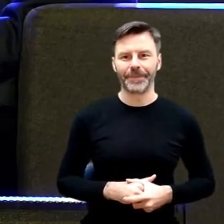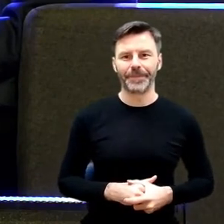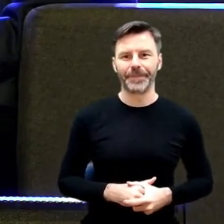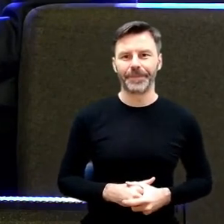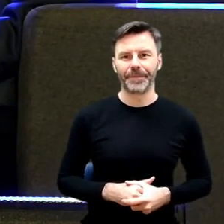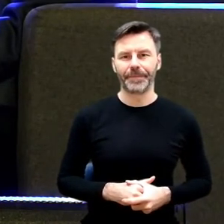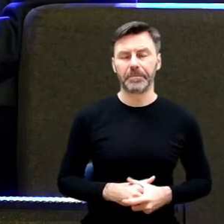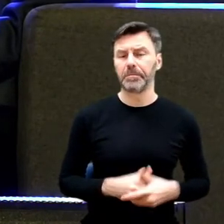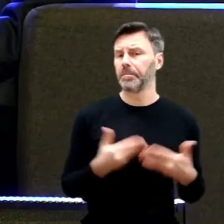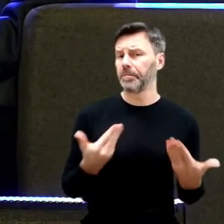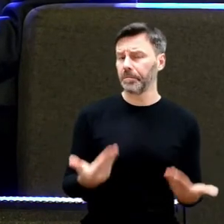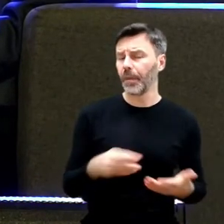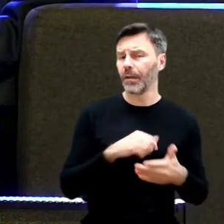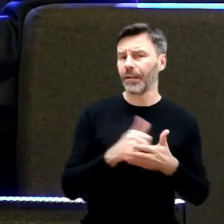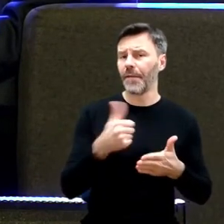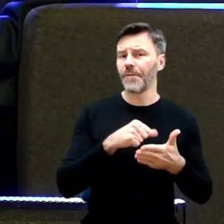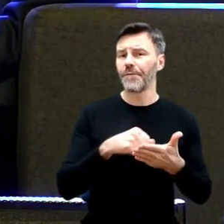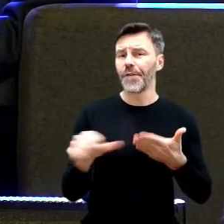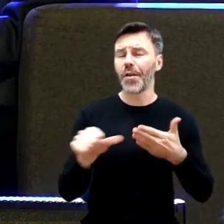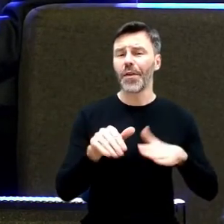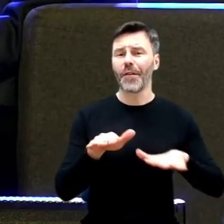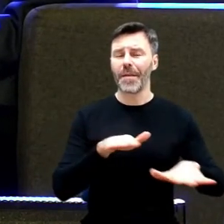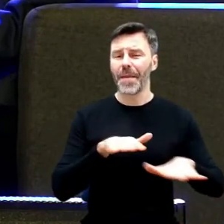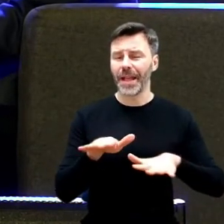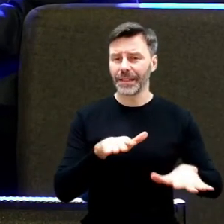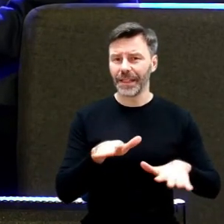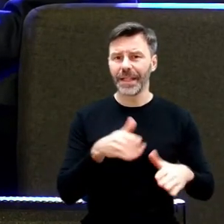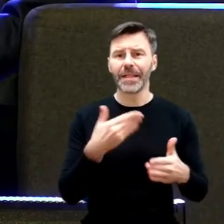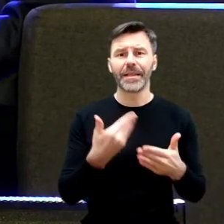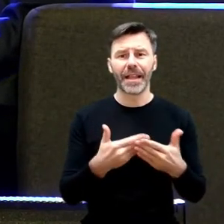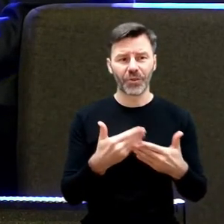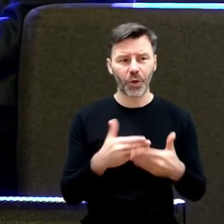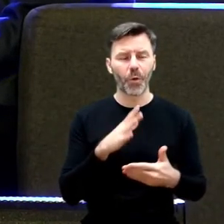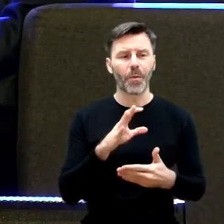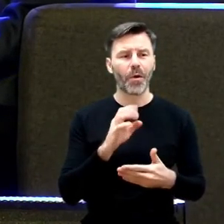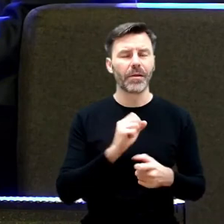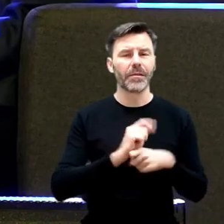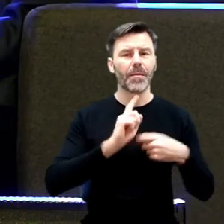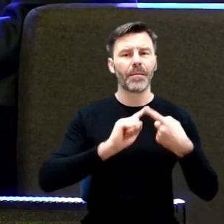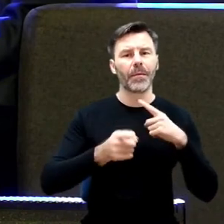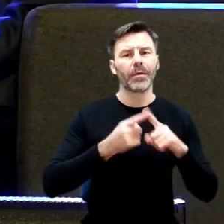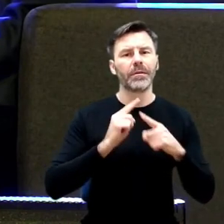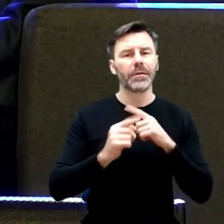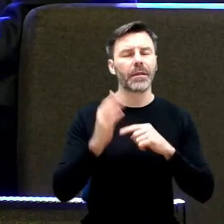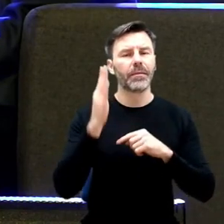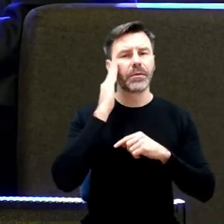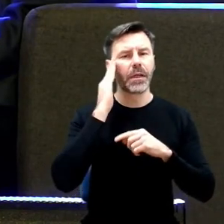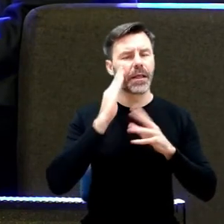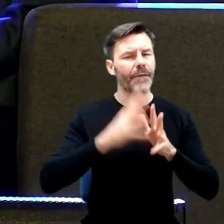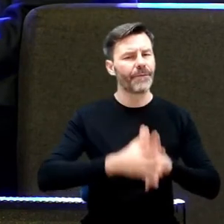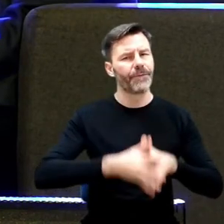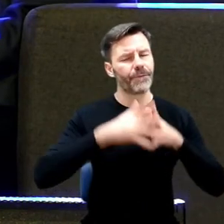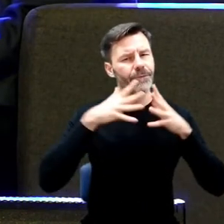że prowadzi bardzo szeroko zakrojoną politykę mieszkaniową, w której powstają mieszkania